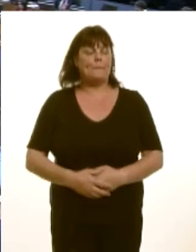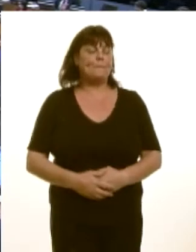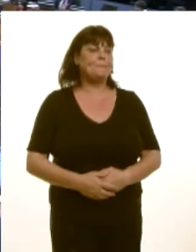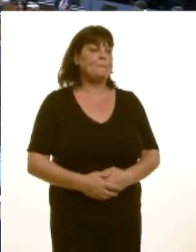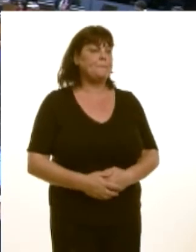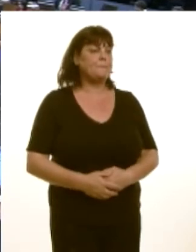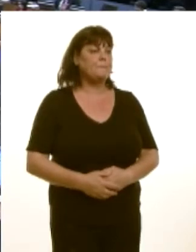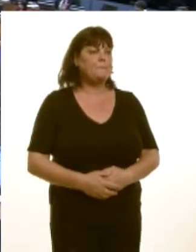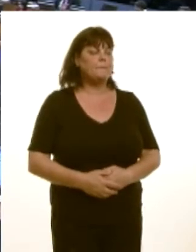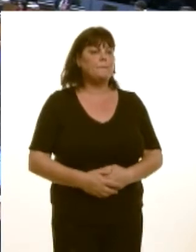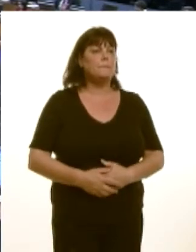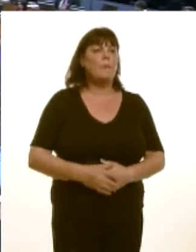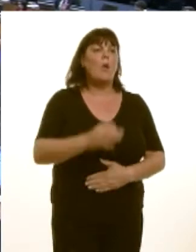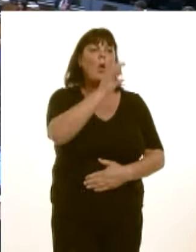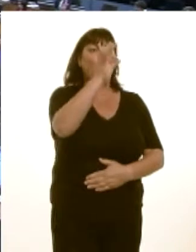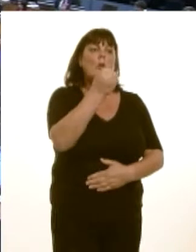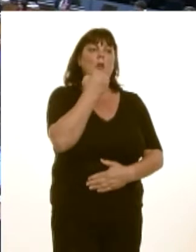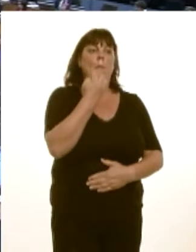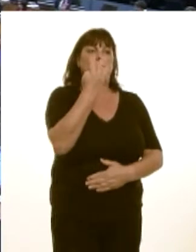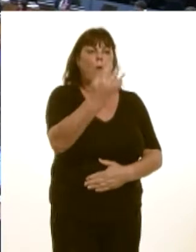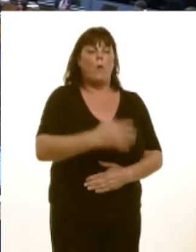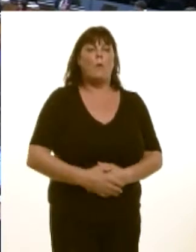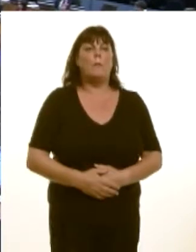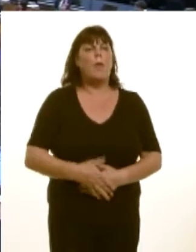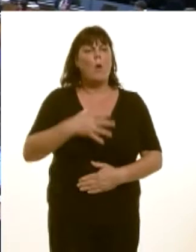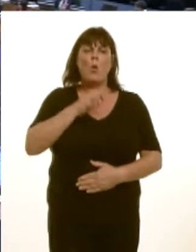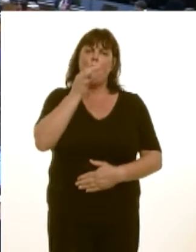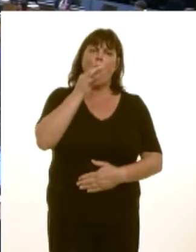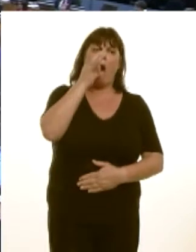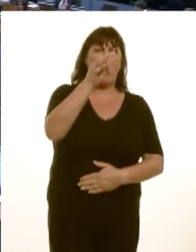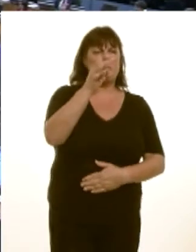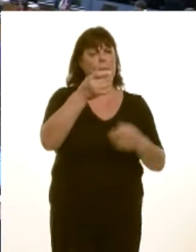OAQ(4)1859(FM) Carwyn Jones: Fe wnes i ddatganiad ysgrifenedig am amserlen safonau’r Gymraeg ym mis Gorffennaf.